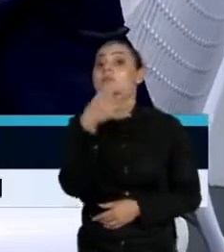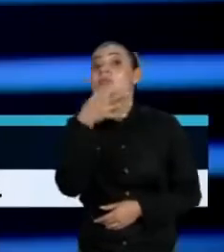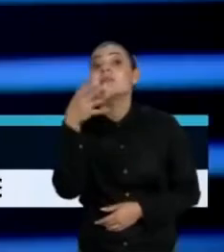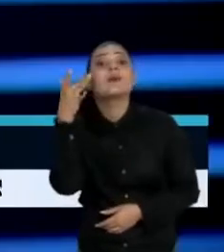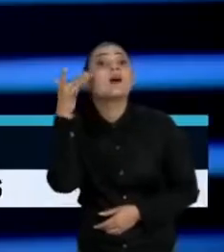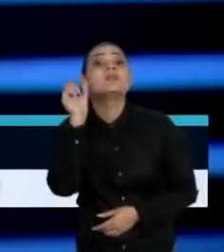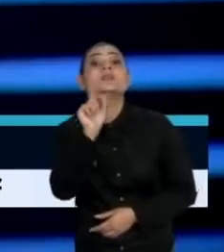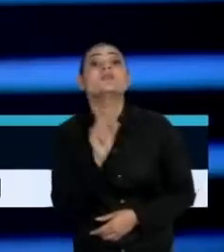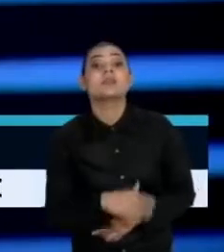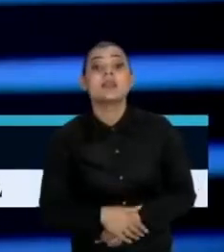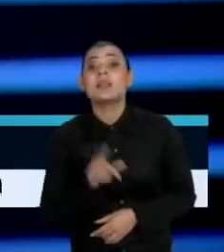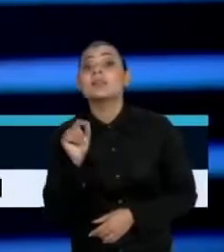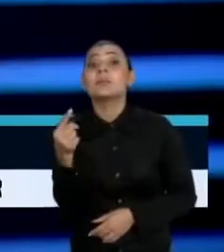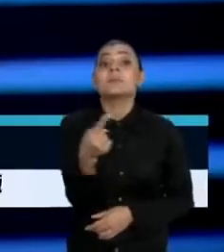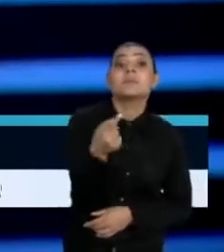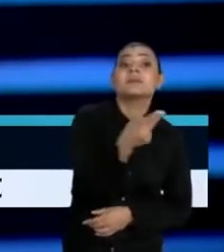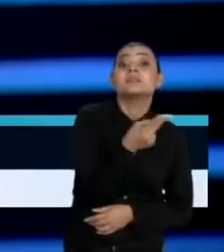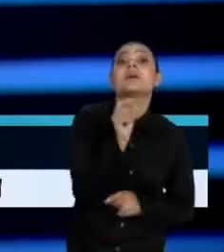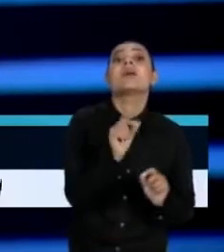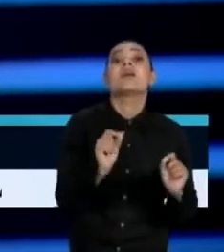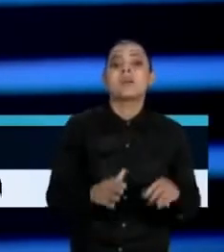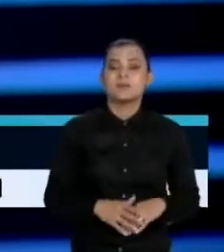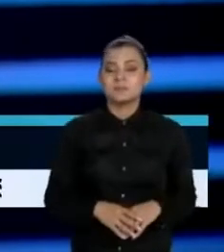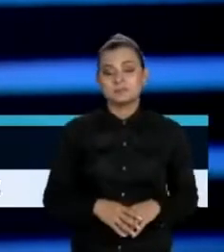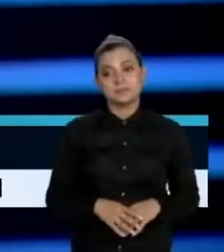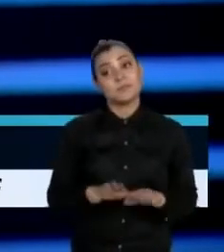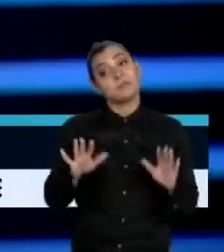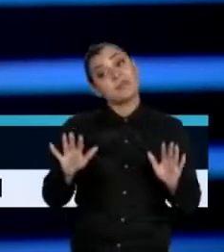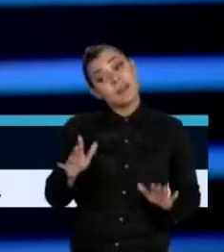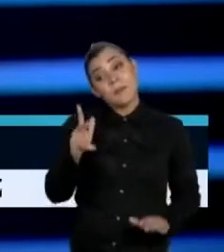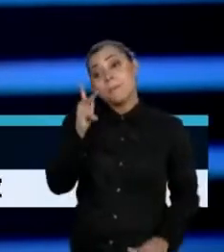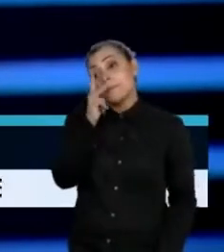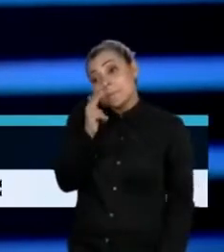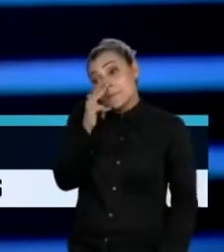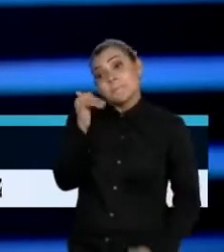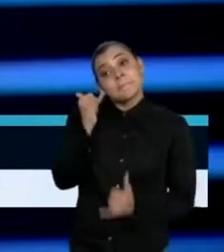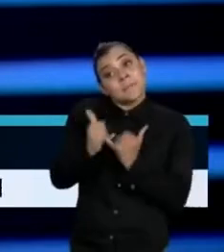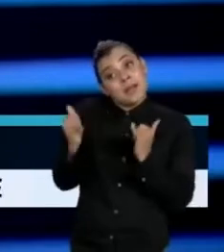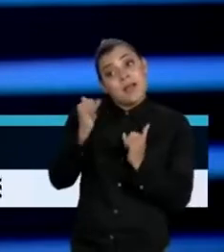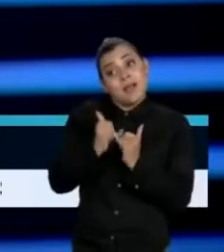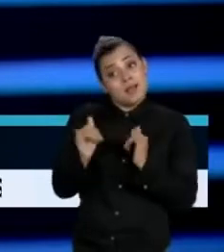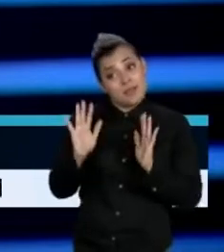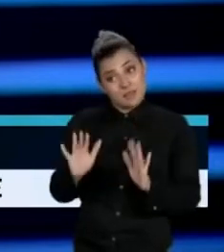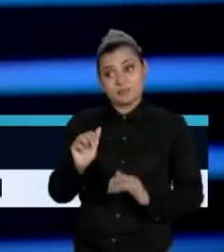quem vai se sobrepor ele a chapa tendo não me parece que o alberto fernandes